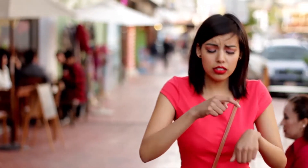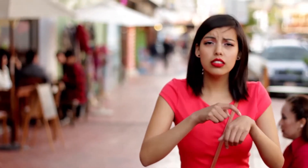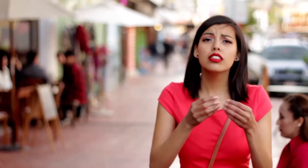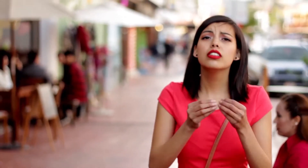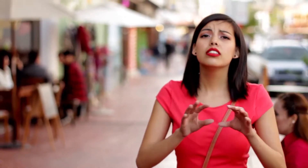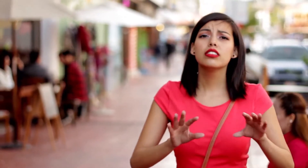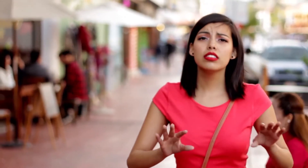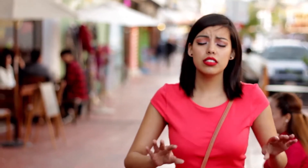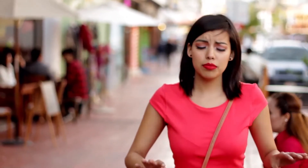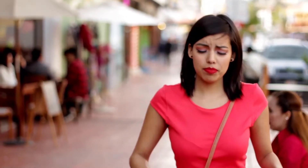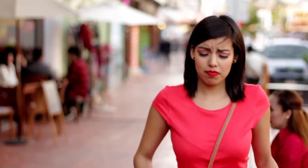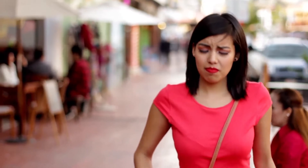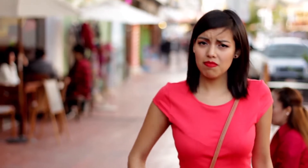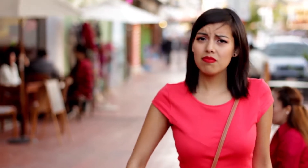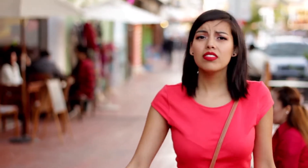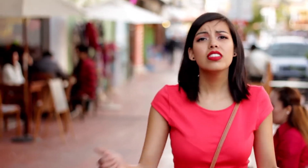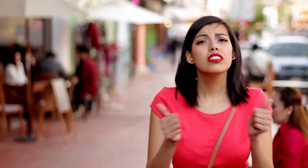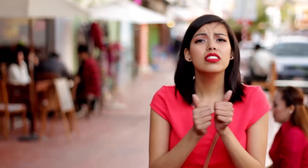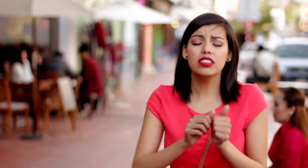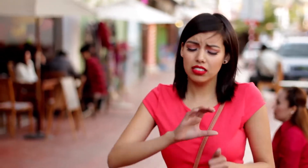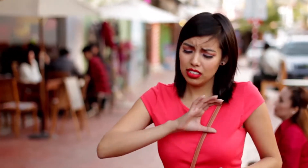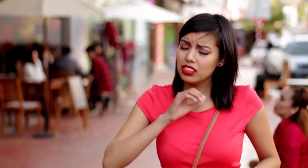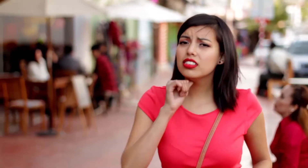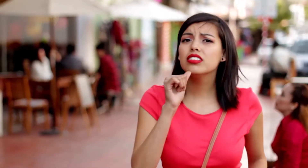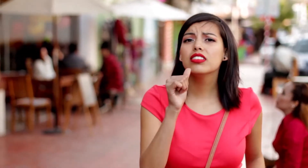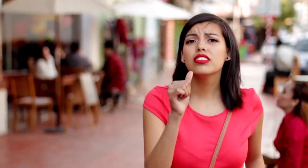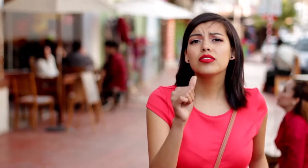Aunque malgastes, el tiempo sin mi cariño,